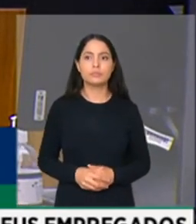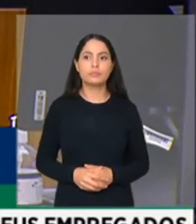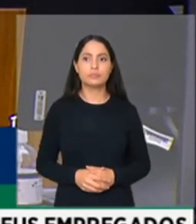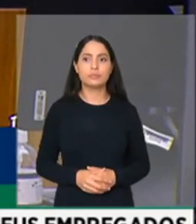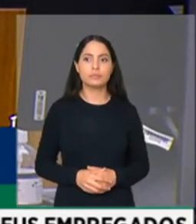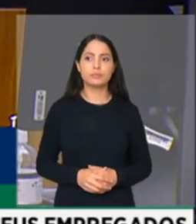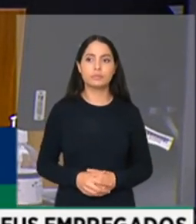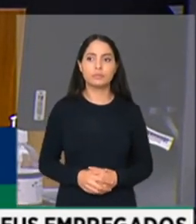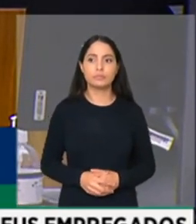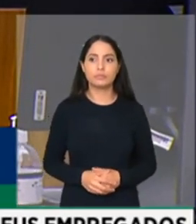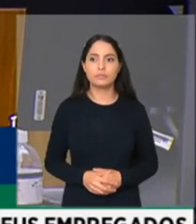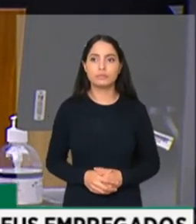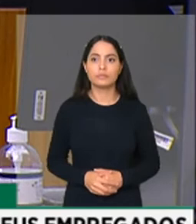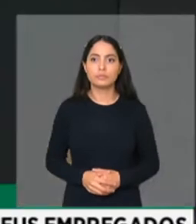ENCERRADA A VOTAÇÃO. 124